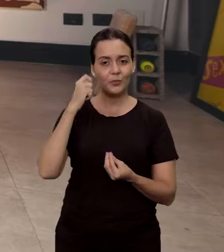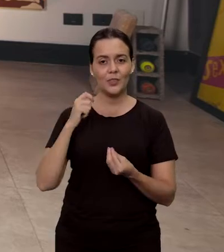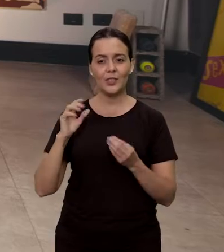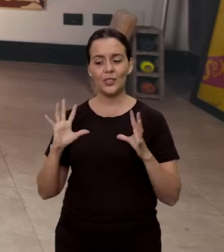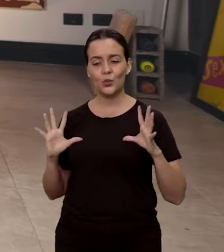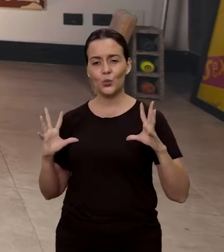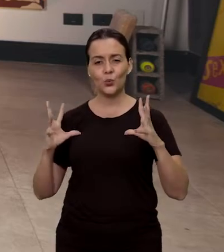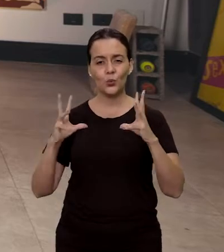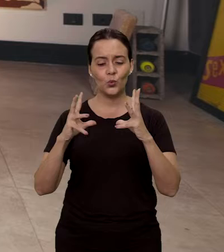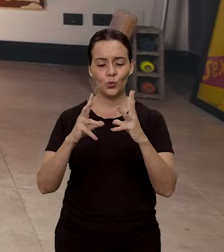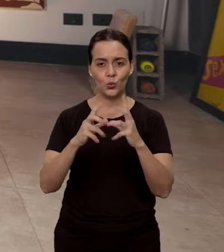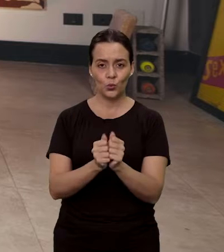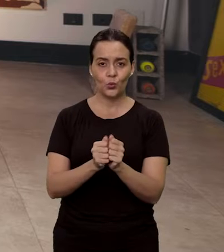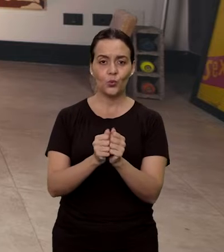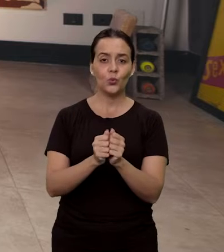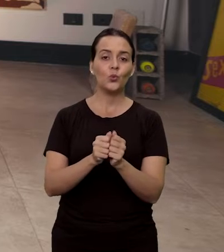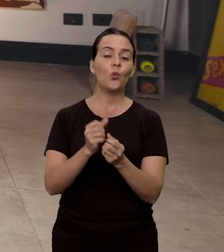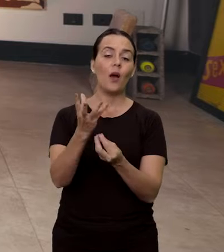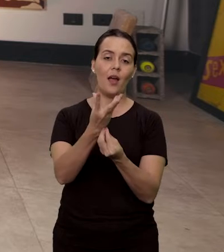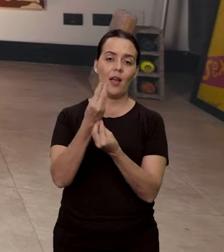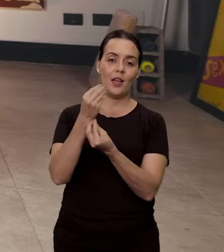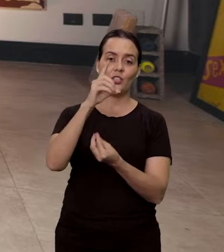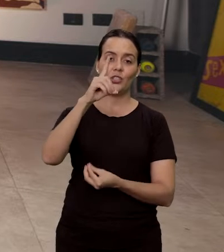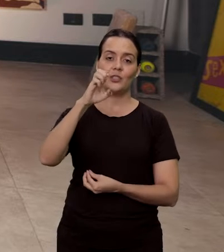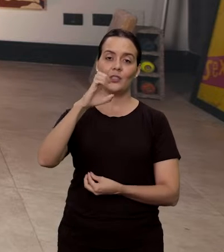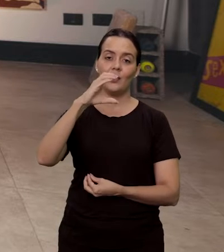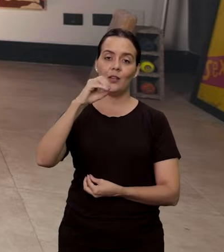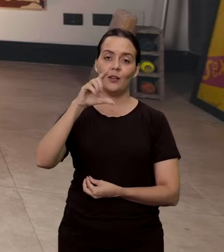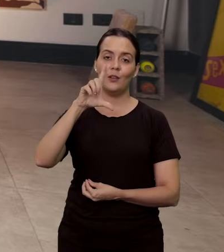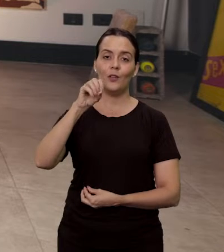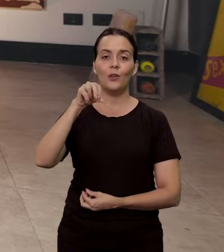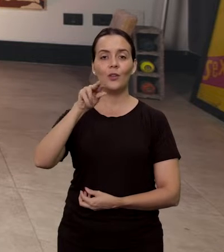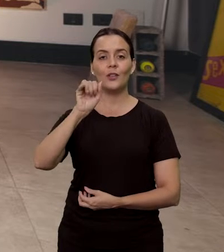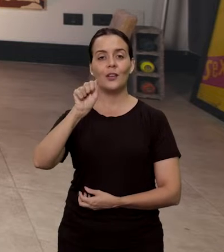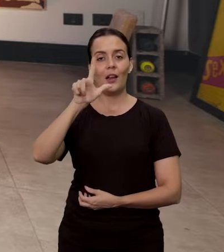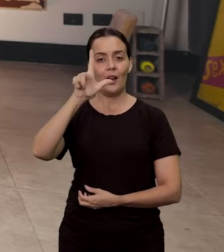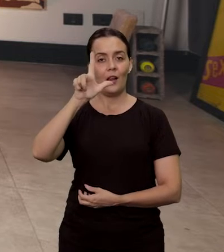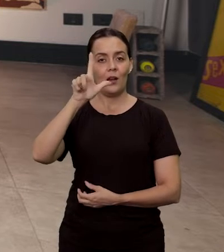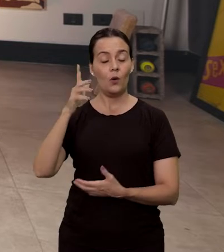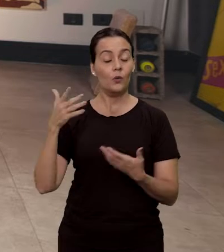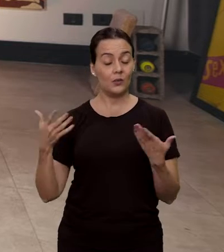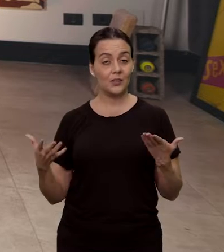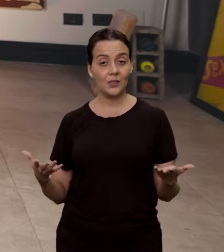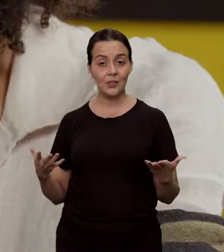Tudo isso é arte decolonial e o Basquiat, ele veio, fazer uma disruptura e ele trouxe também uma sofisticação.